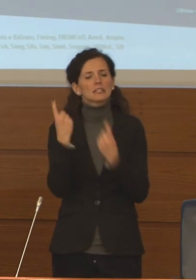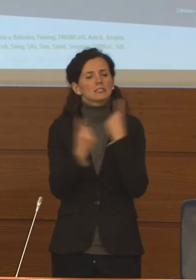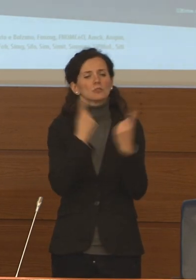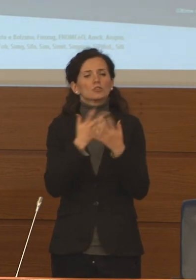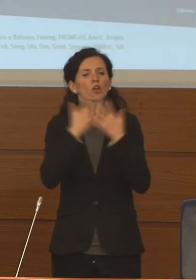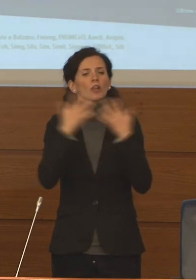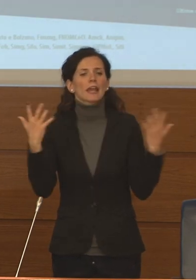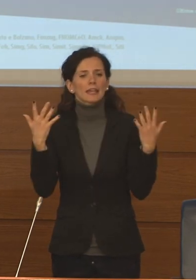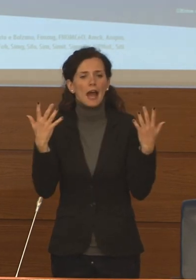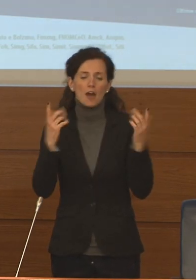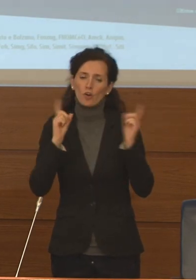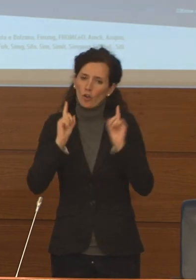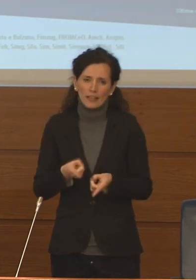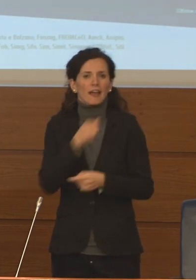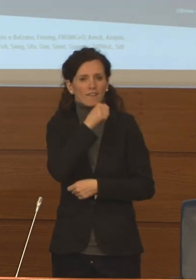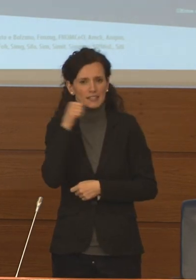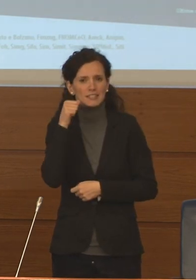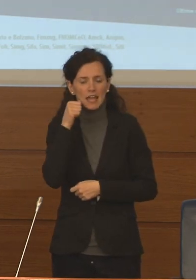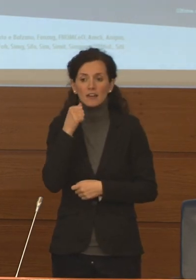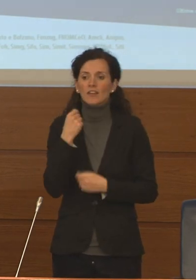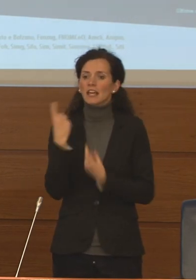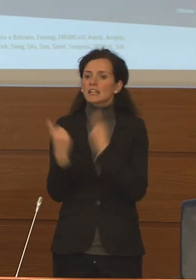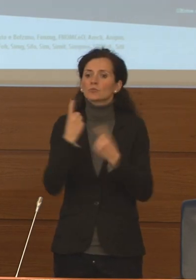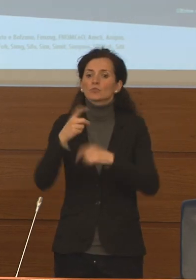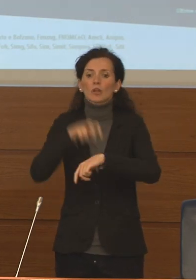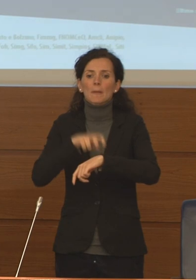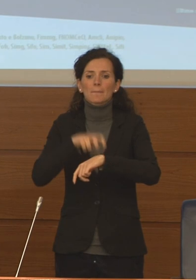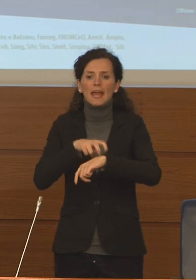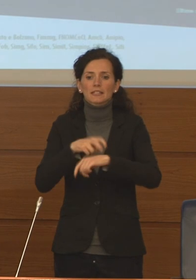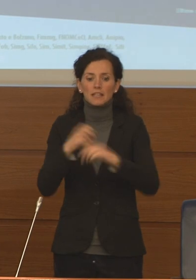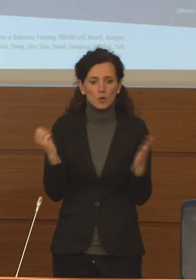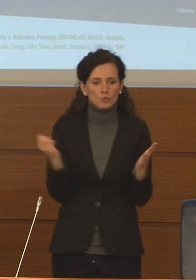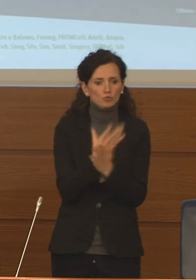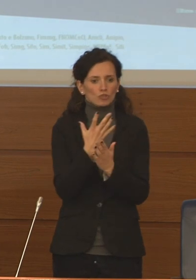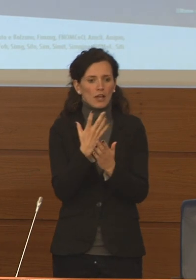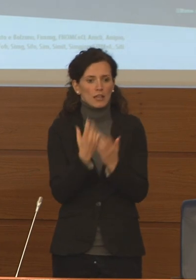medico quando avvengono degli eventi che si scostano da quello che noi attendiamo